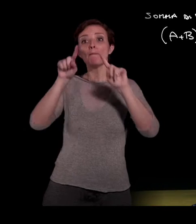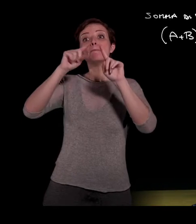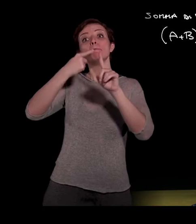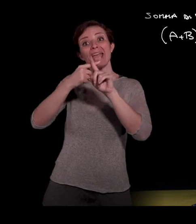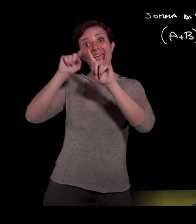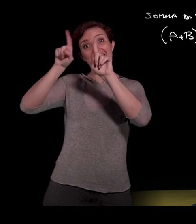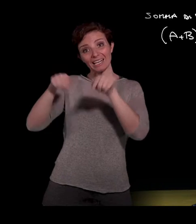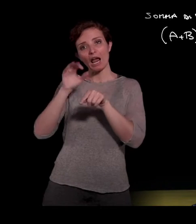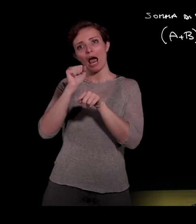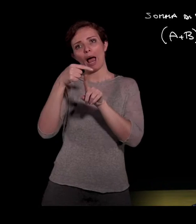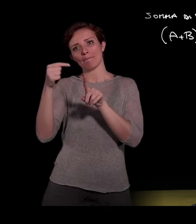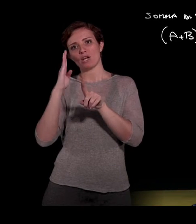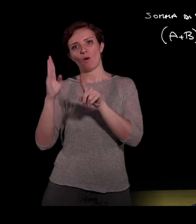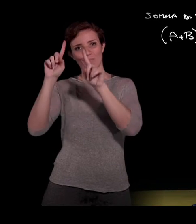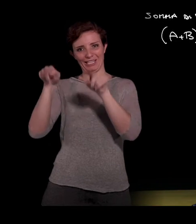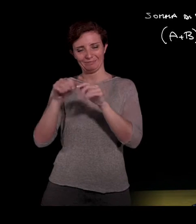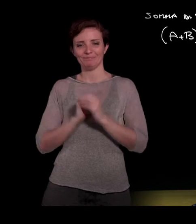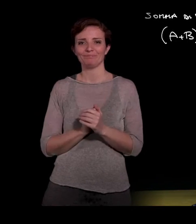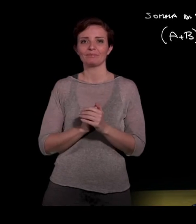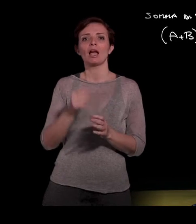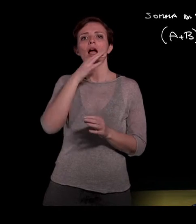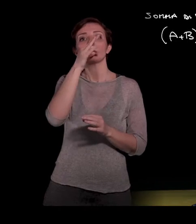In particolare, il prodotto della somma di due monomi per la loro differenza